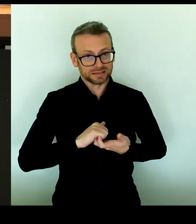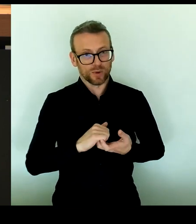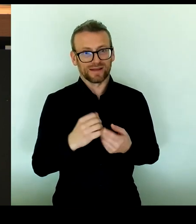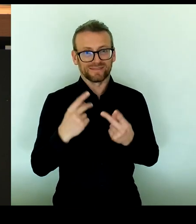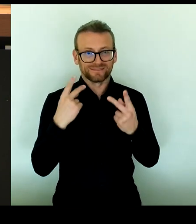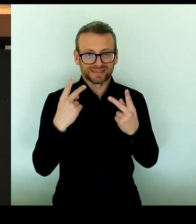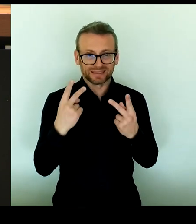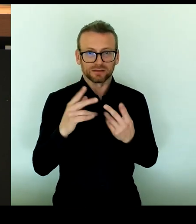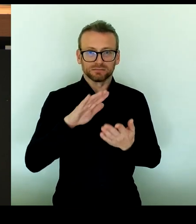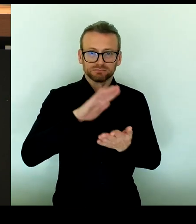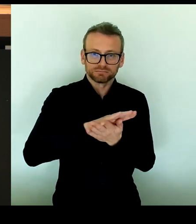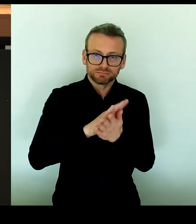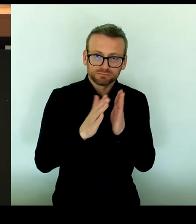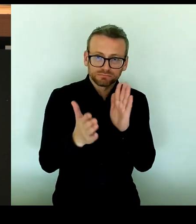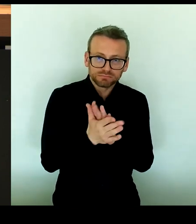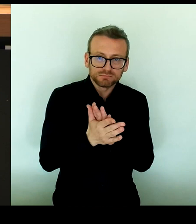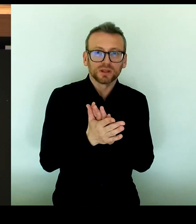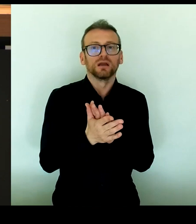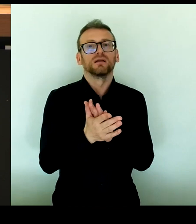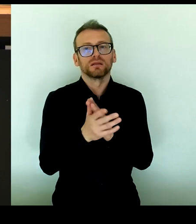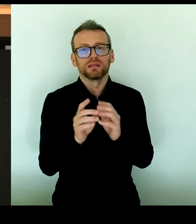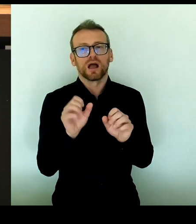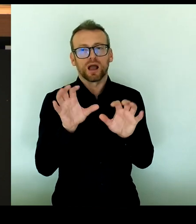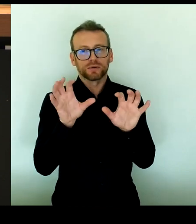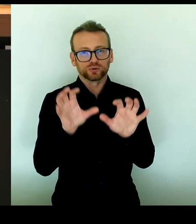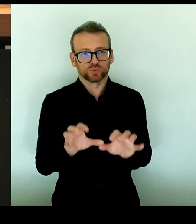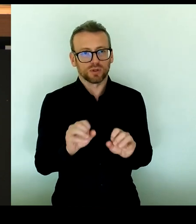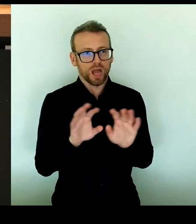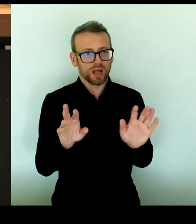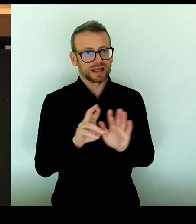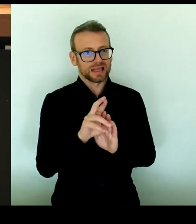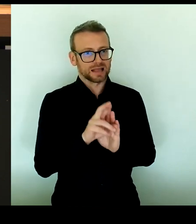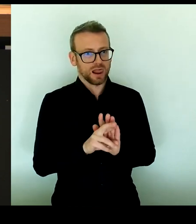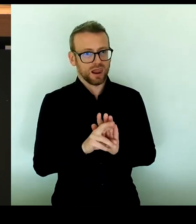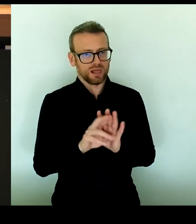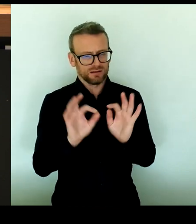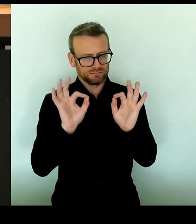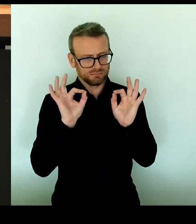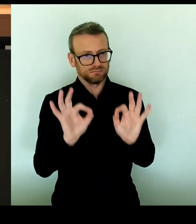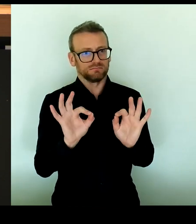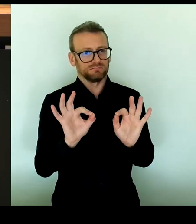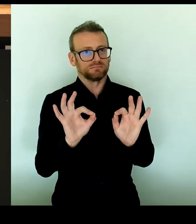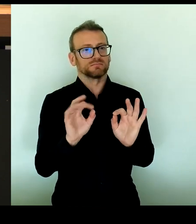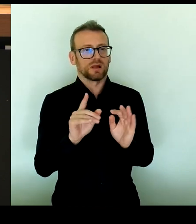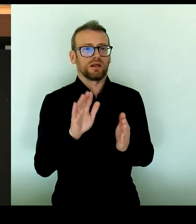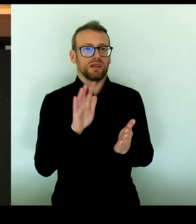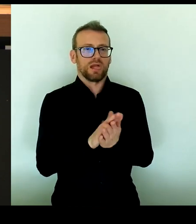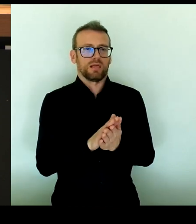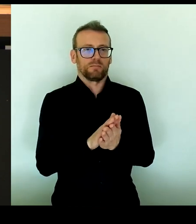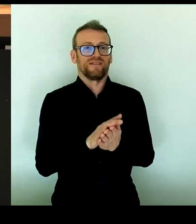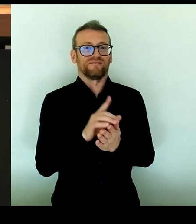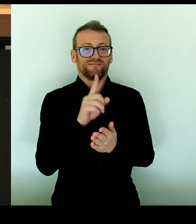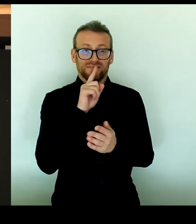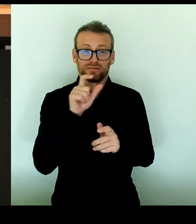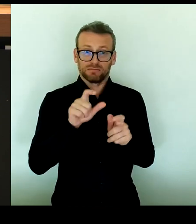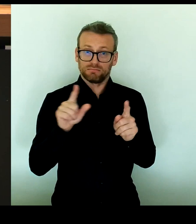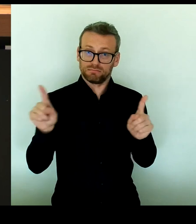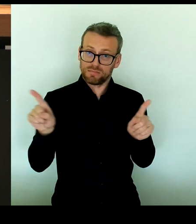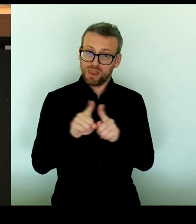Mit dem Antrag haben wir jetzt ein Stück des Chor-Vertrags wieder eingelöst, wir werden das als Parlament auf jeden Fall eng begleiten und wir